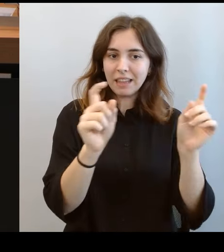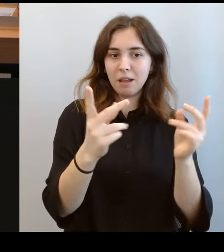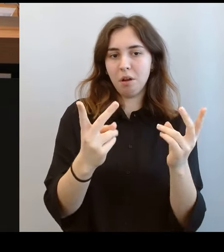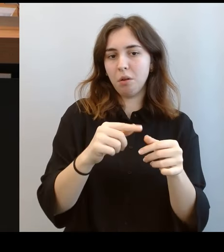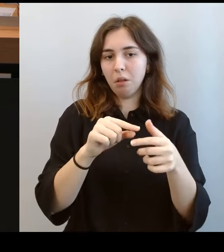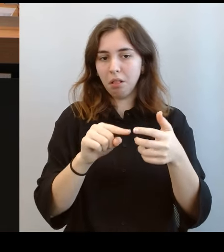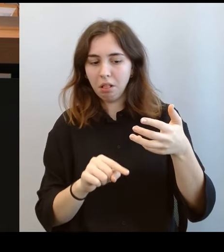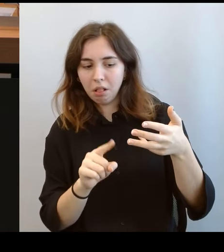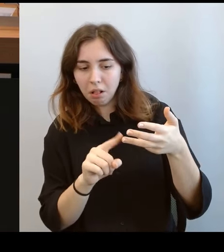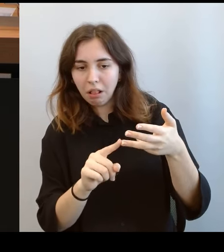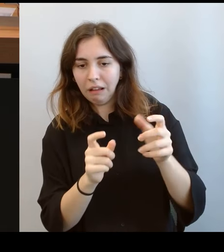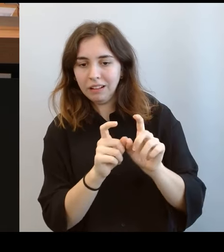sondern eher verschlechtert, seitdem.